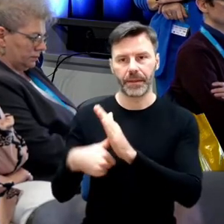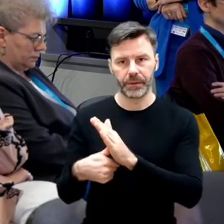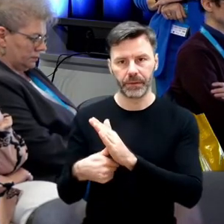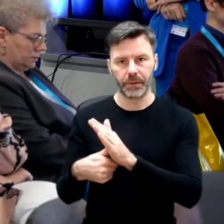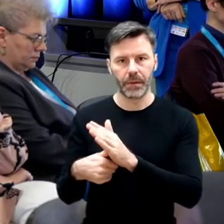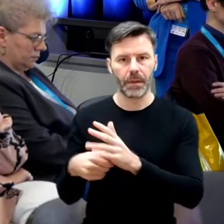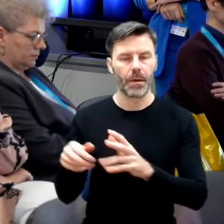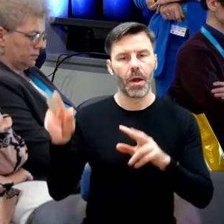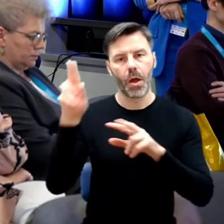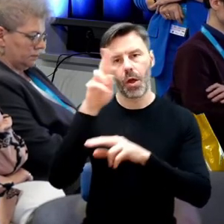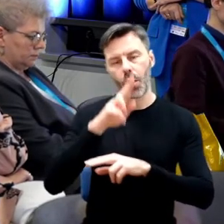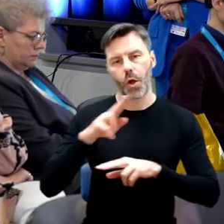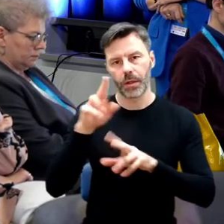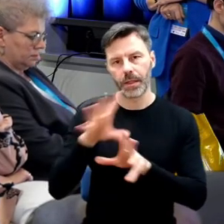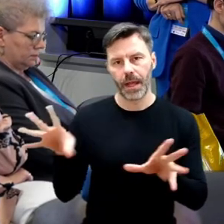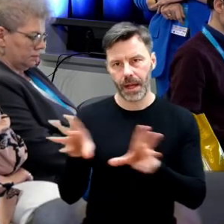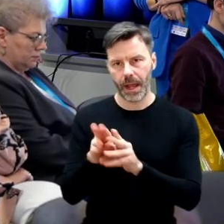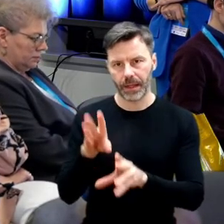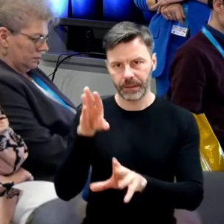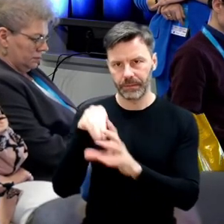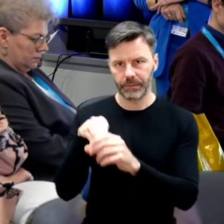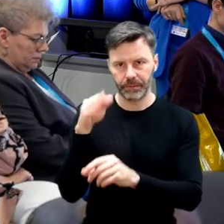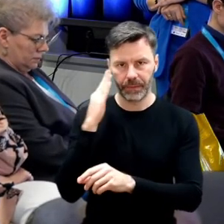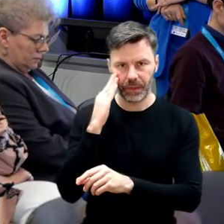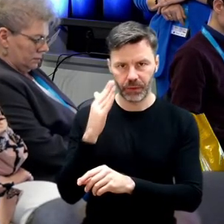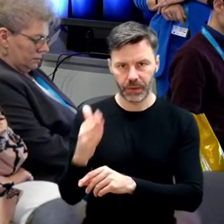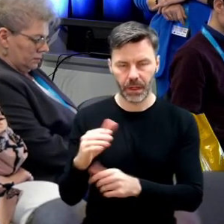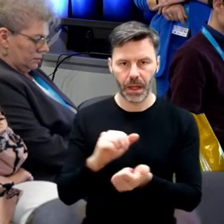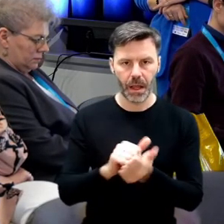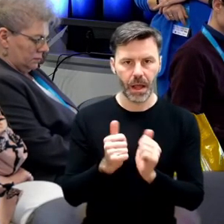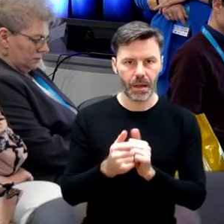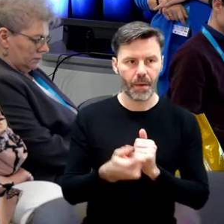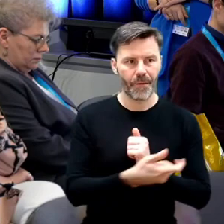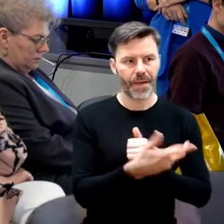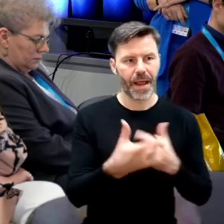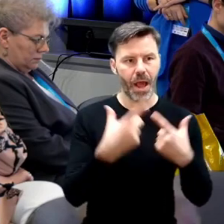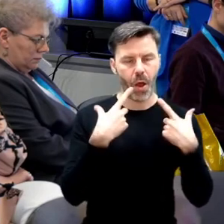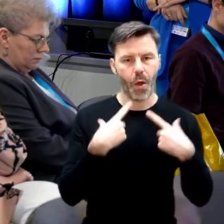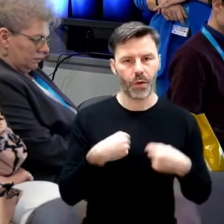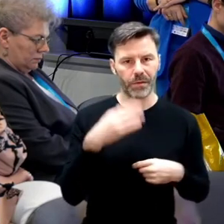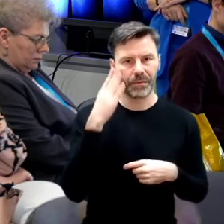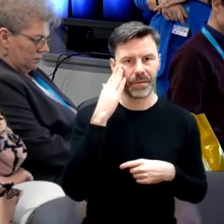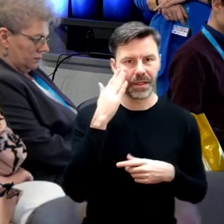czy właśnie zamieszkują w bardzo wiele osób na małej powierzchni i tak dalej.